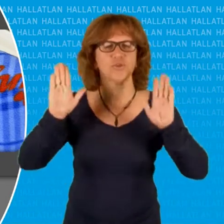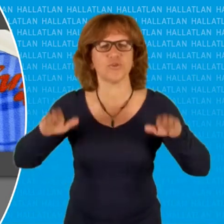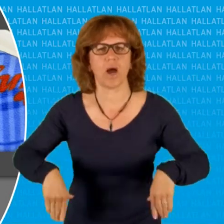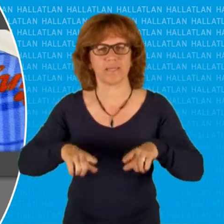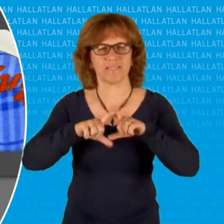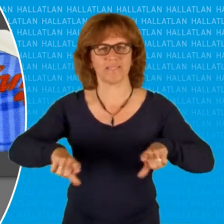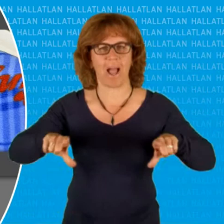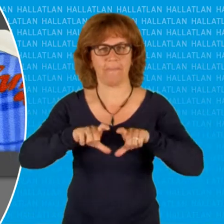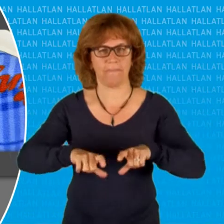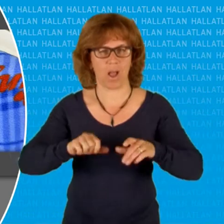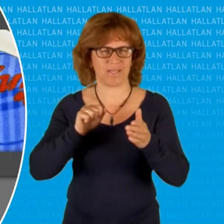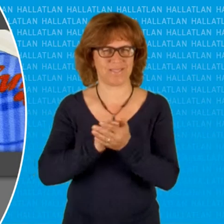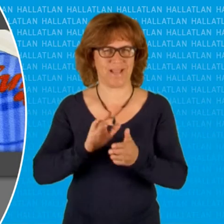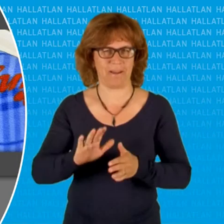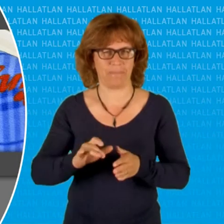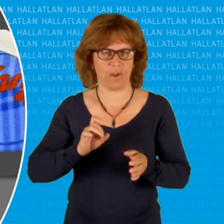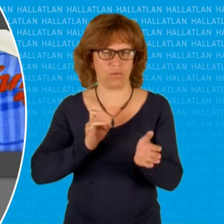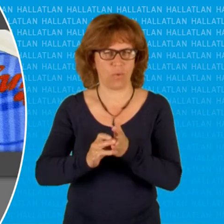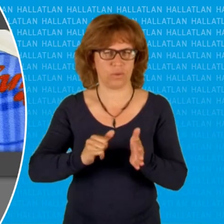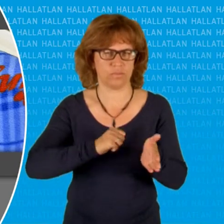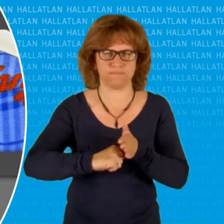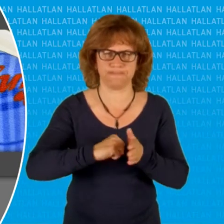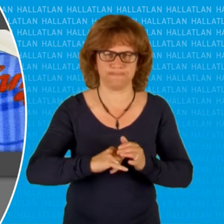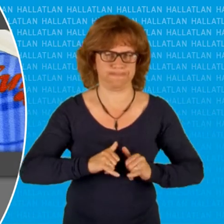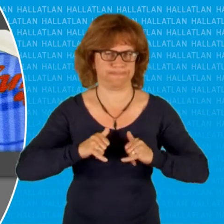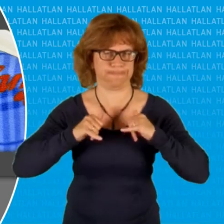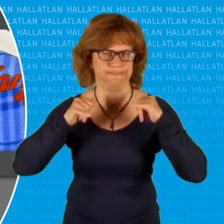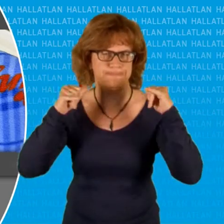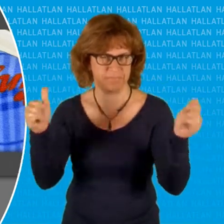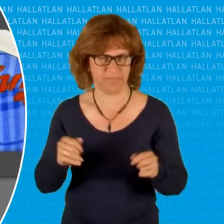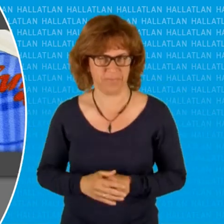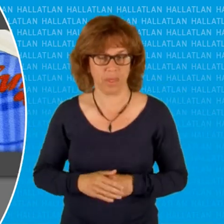a Start-számlák száma gyors ütemben nő.